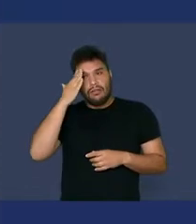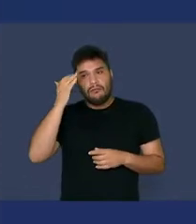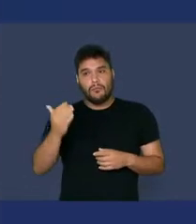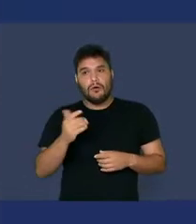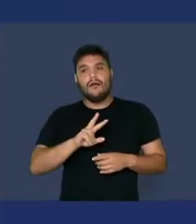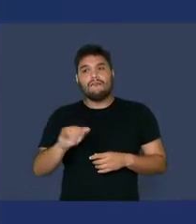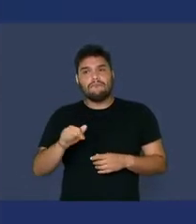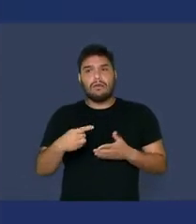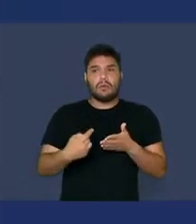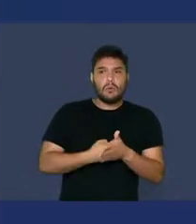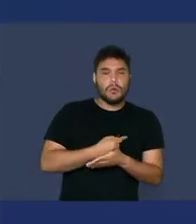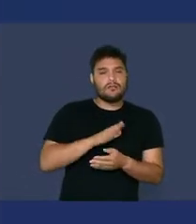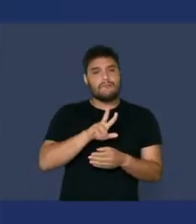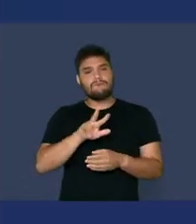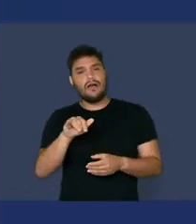AFORA E ENTRAM EM CONTATO CONOSCO, JANDIRA E DIZ: VAI